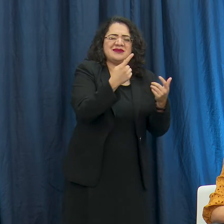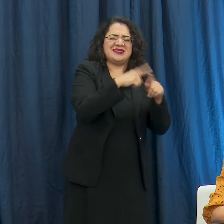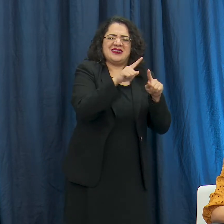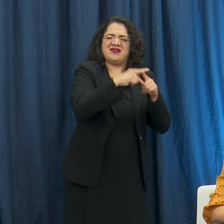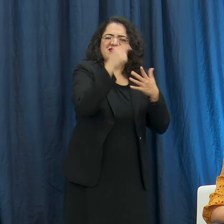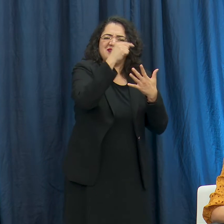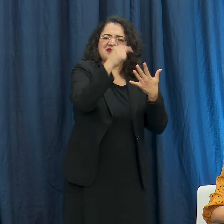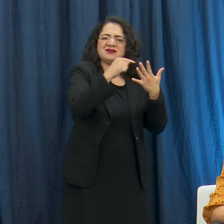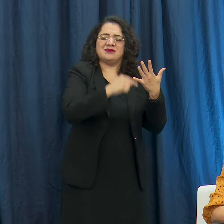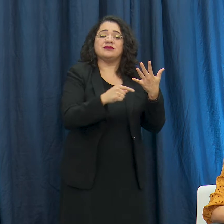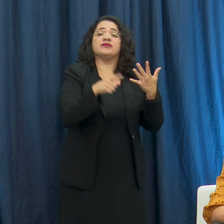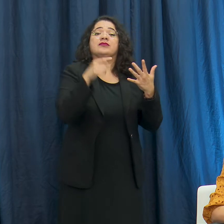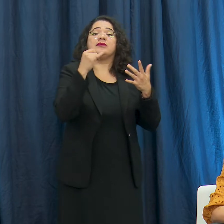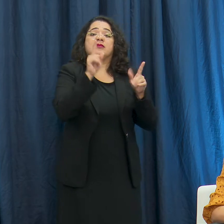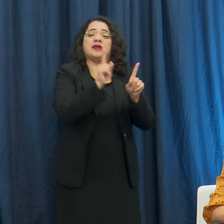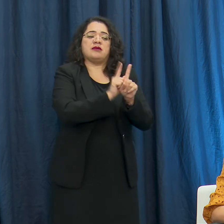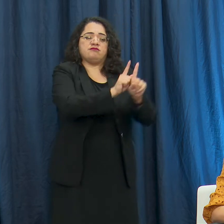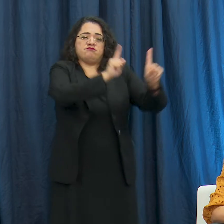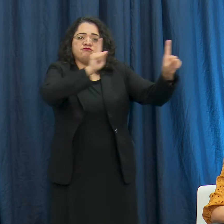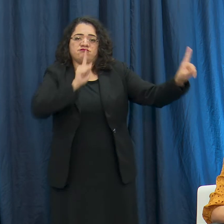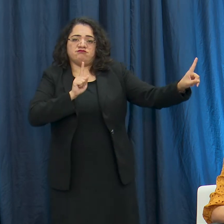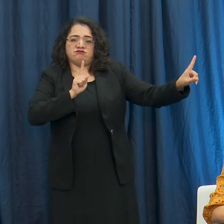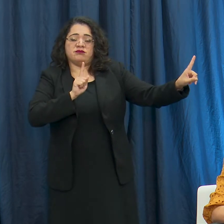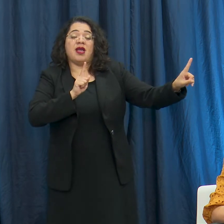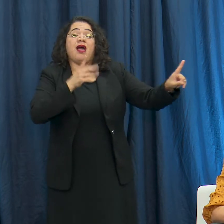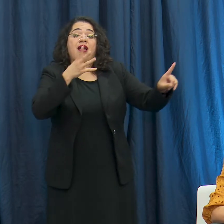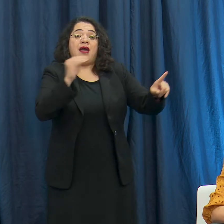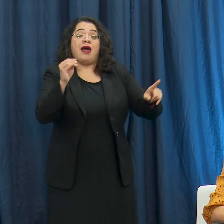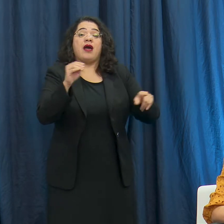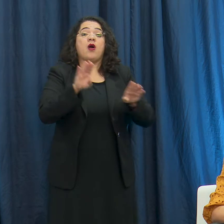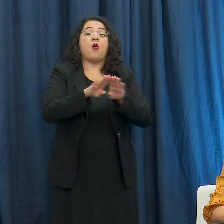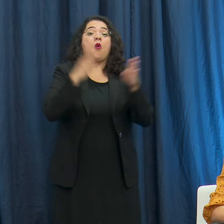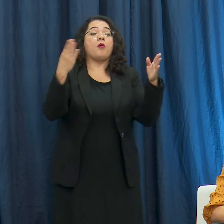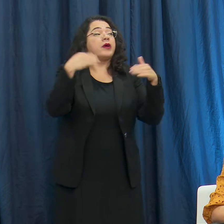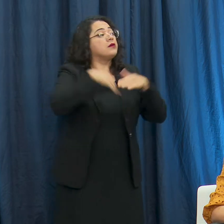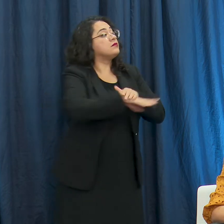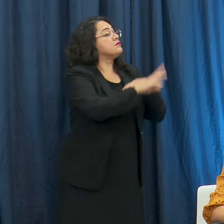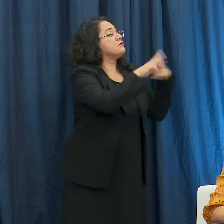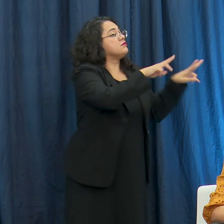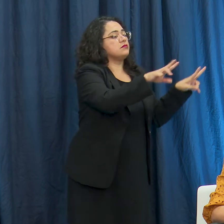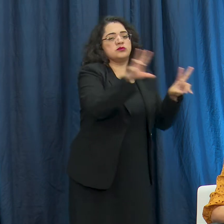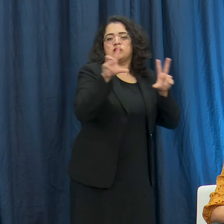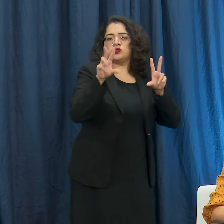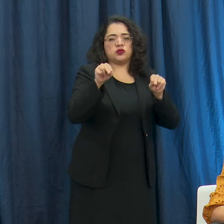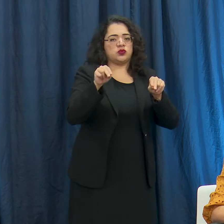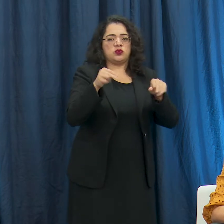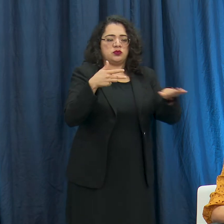pueden op ER are solo para recoger entregar a la cerca negocios como los